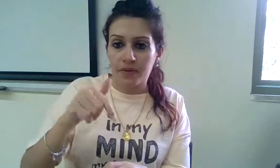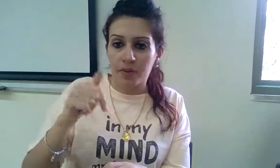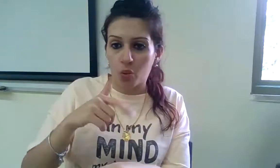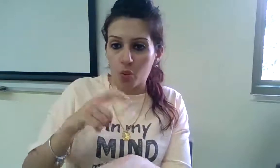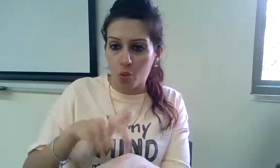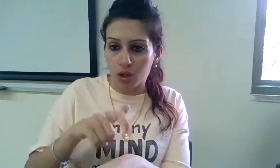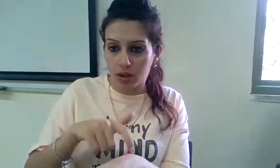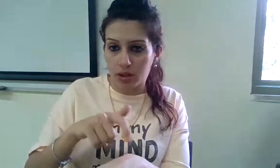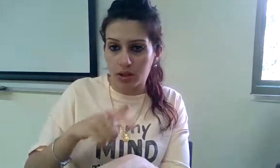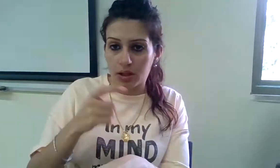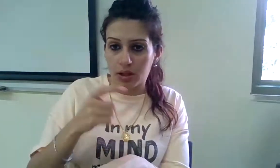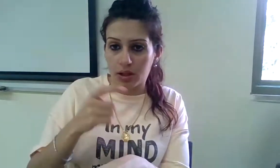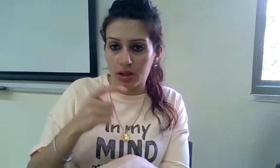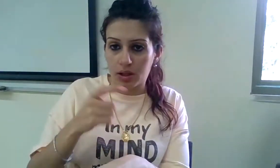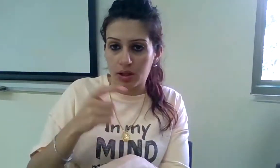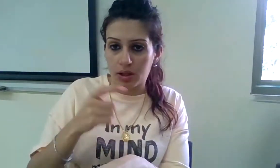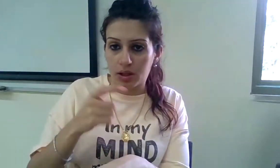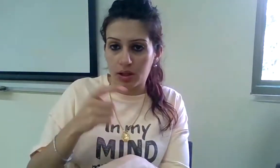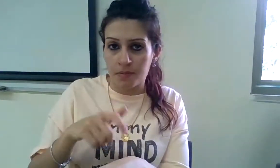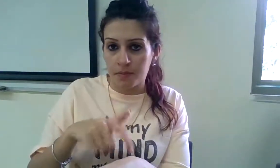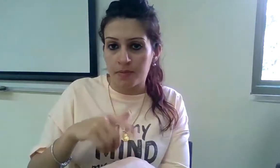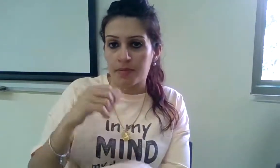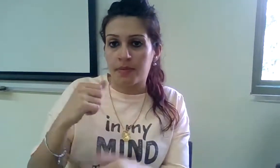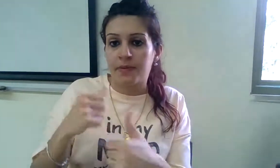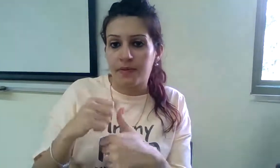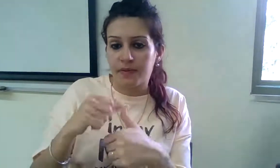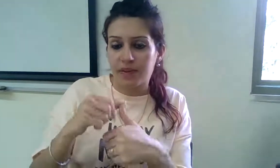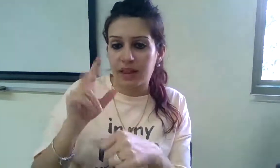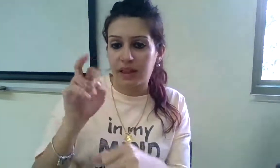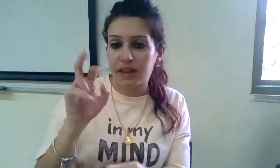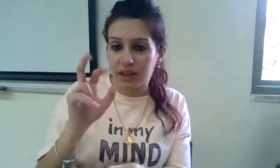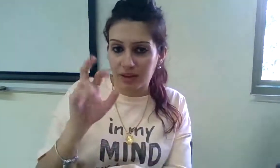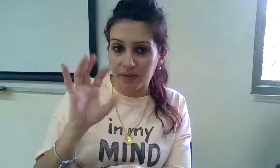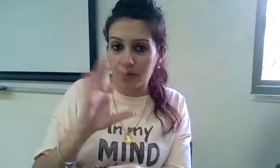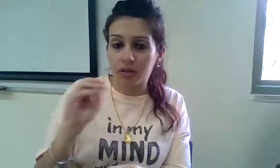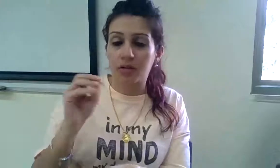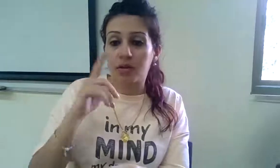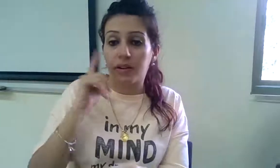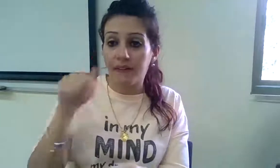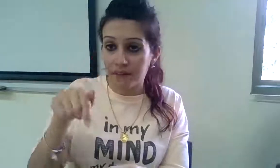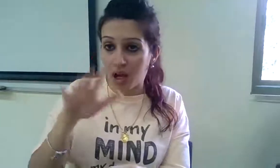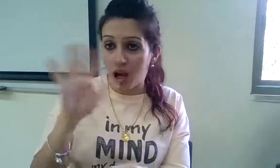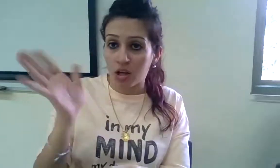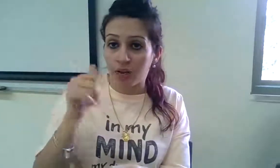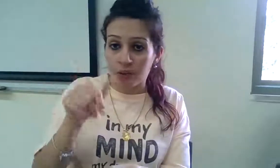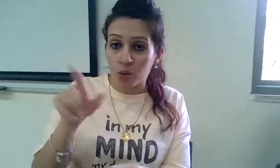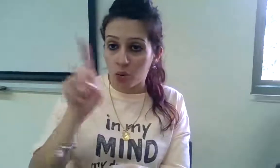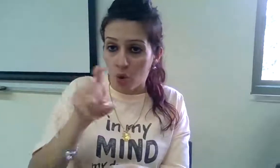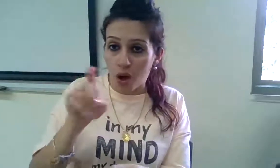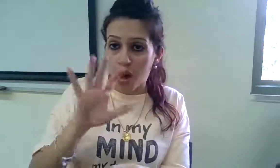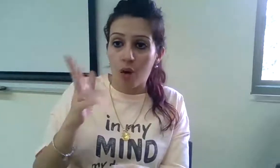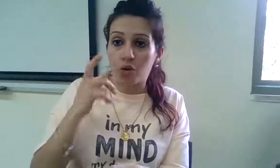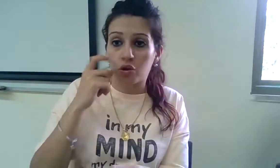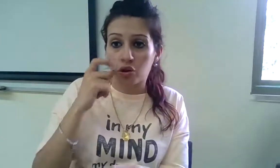مختصة كافية وعملية هو شيء مهم جدا وأساسي جدا في هذا المجال.